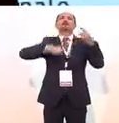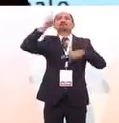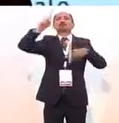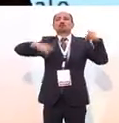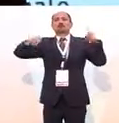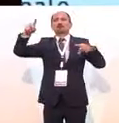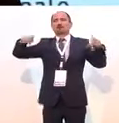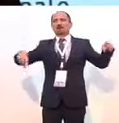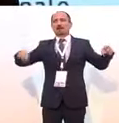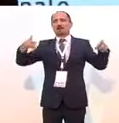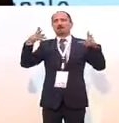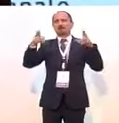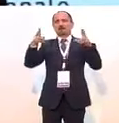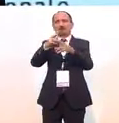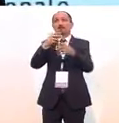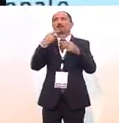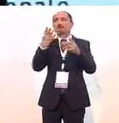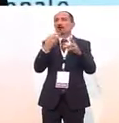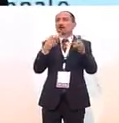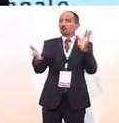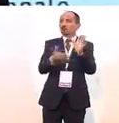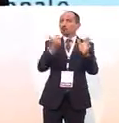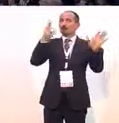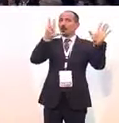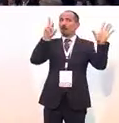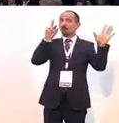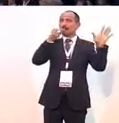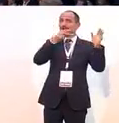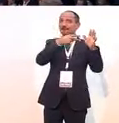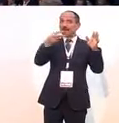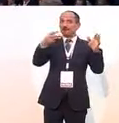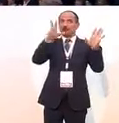siamo pronti a tutto. Vogliamo togliere gli 80 euro a 10 milioni di persone? Non lo farei